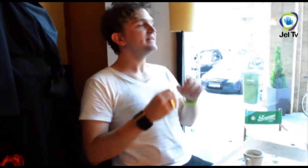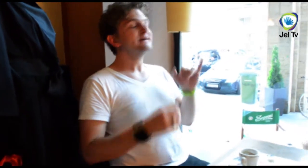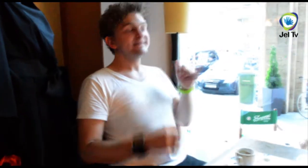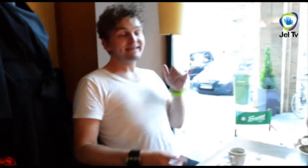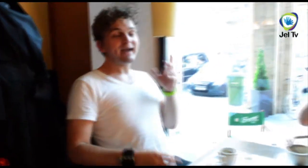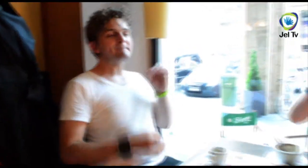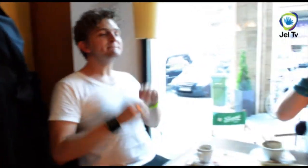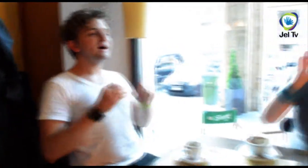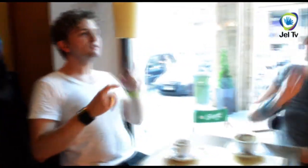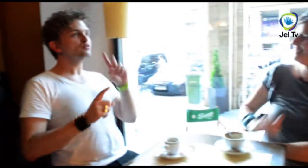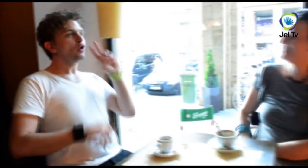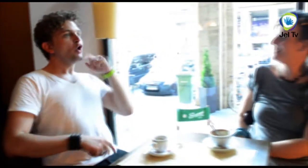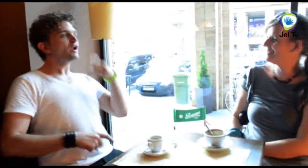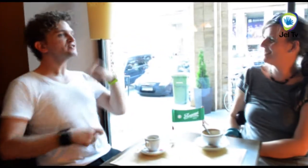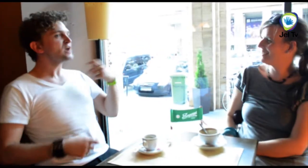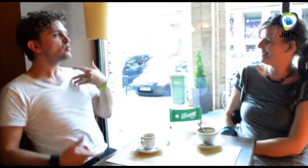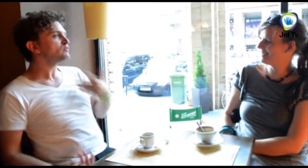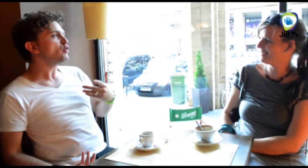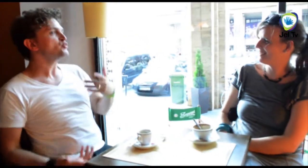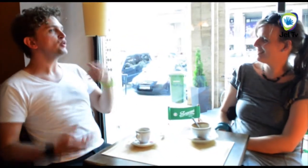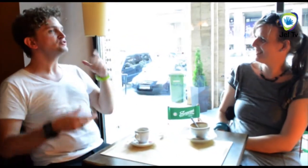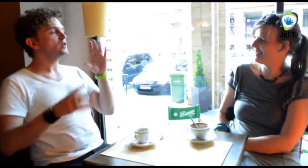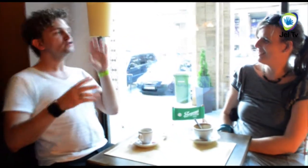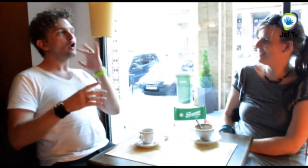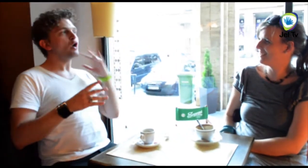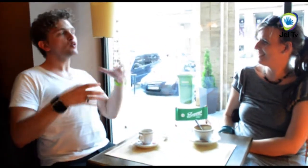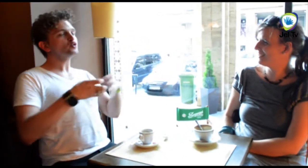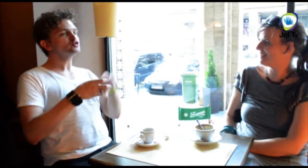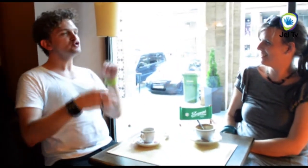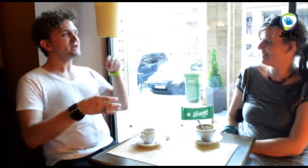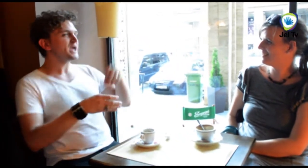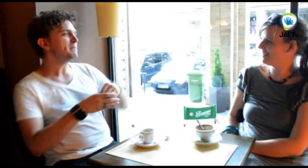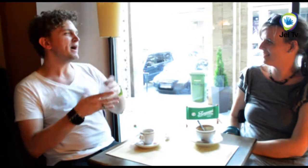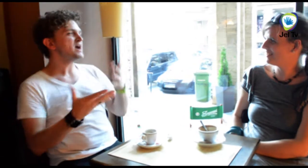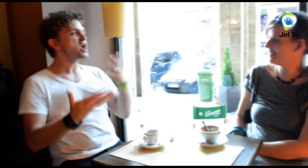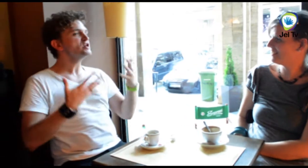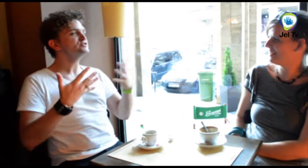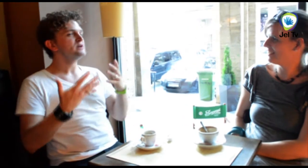Igen, mert hallássérült vagyok, és a halló közösségben lenni...